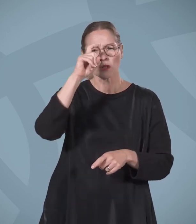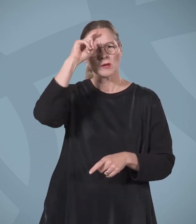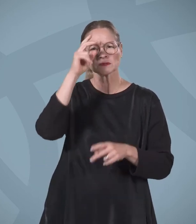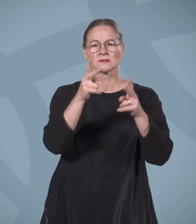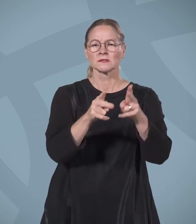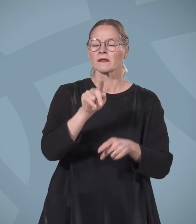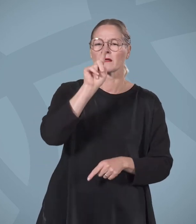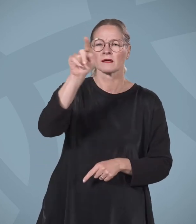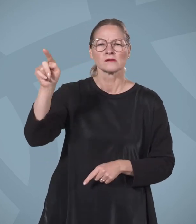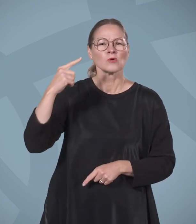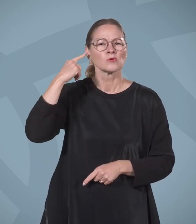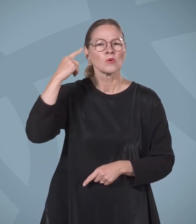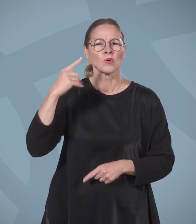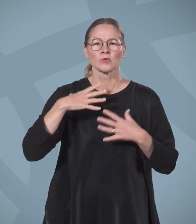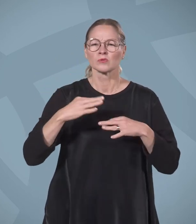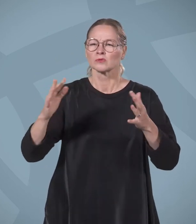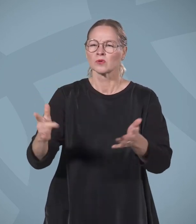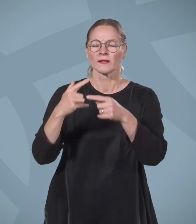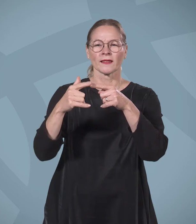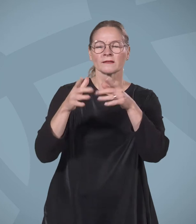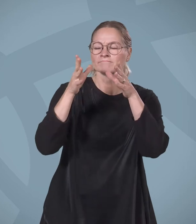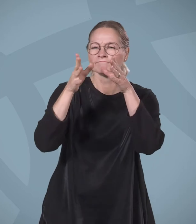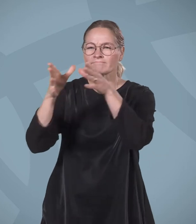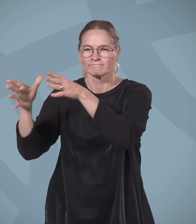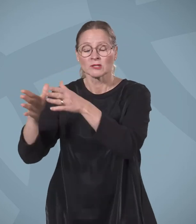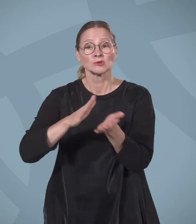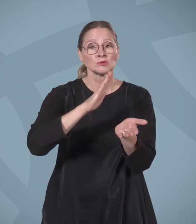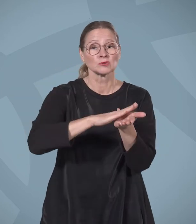yliopistollisten sairaaloiden kuulonkuntoutusta tekeville tahoille -